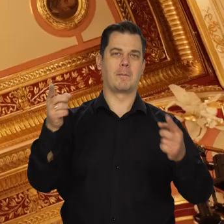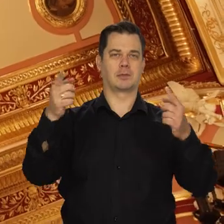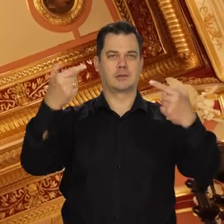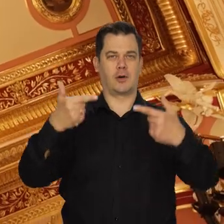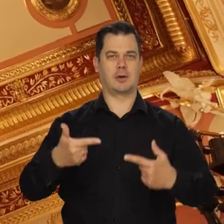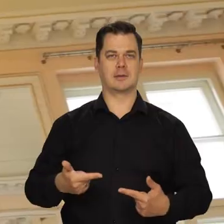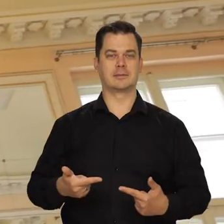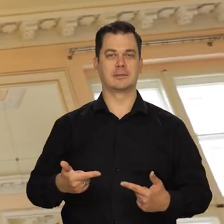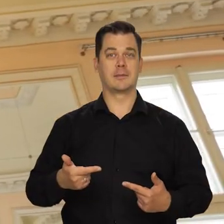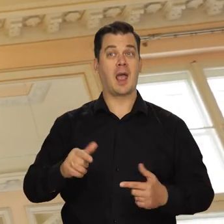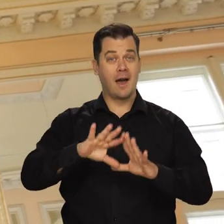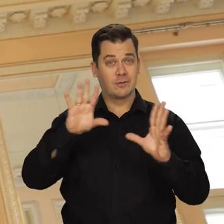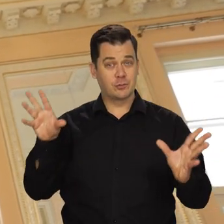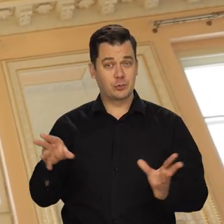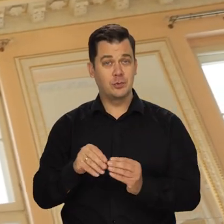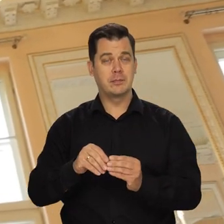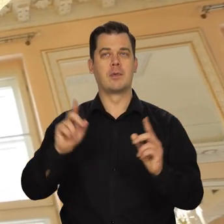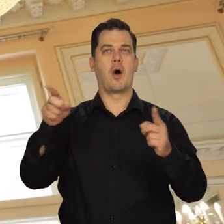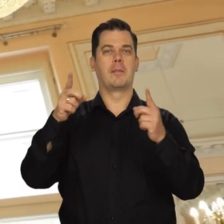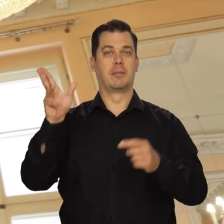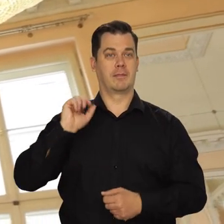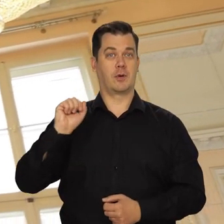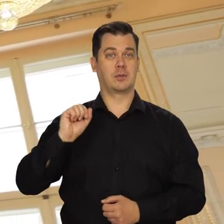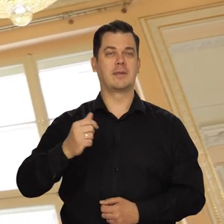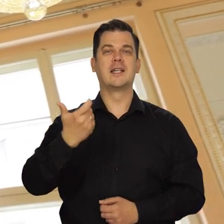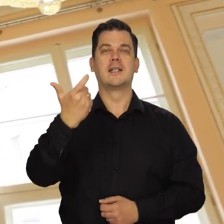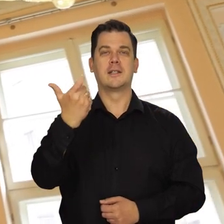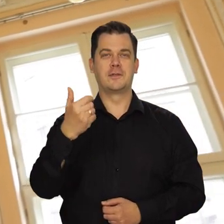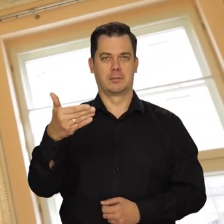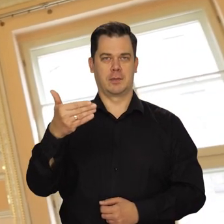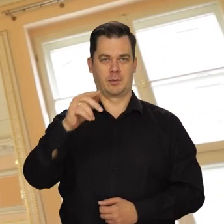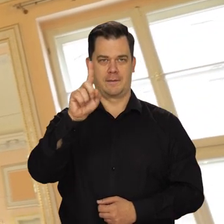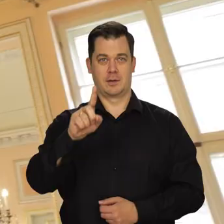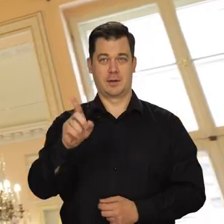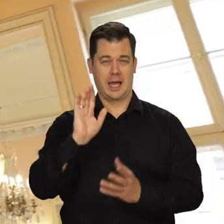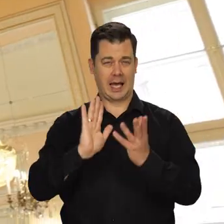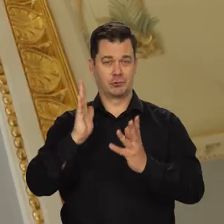Łącznie w operze Wrocławskiej znajduje się 200 metrów kwadratowych kryształowych luster